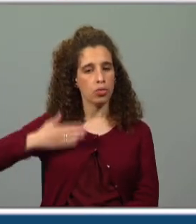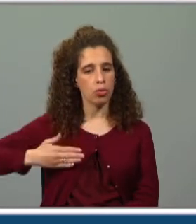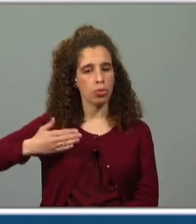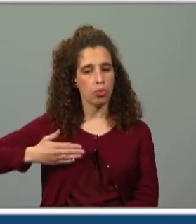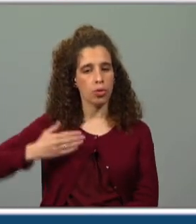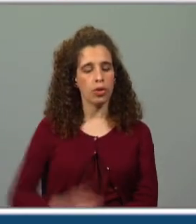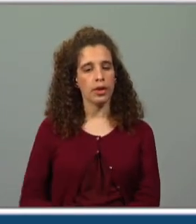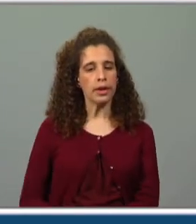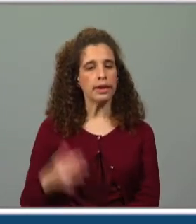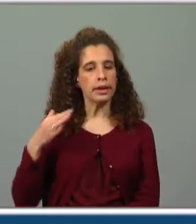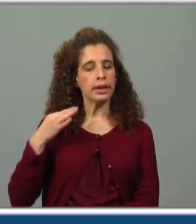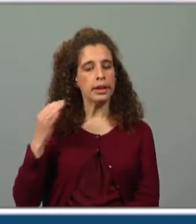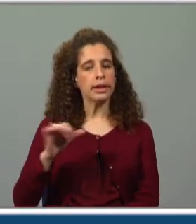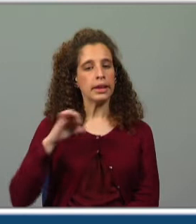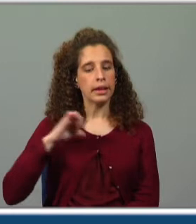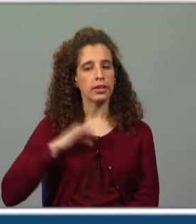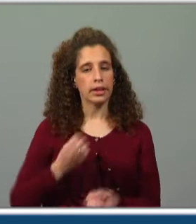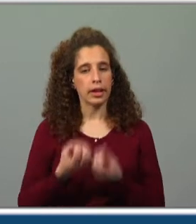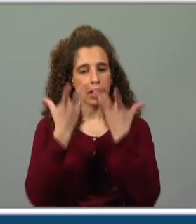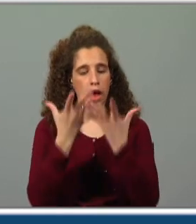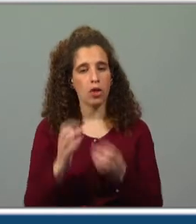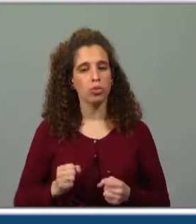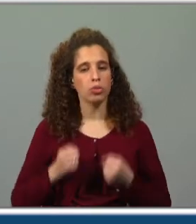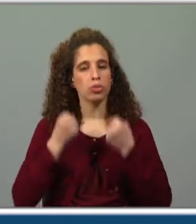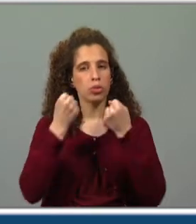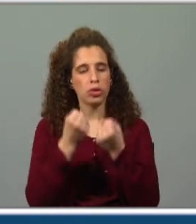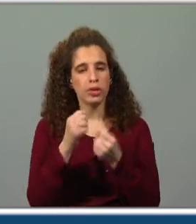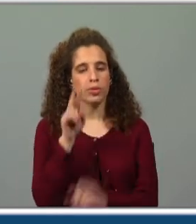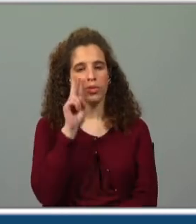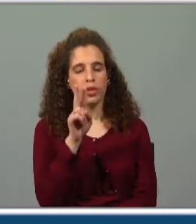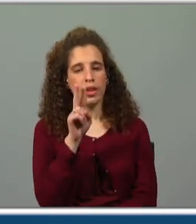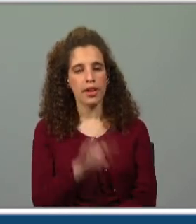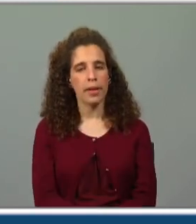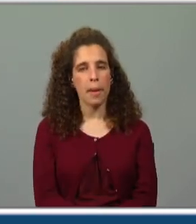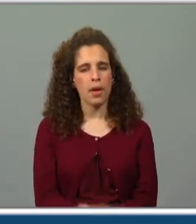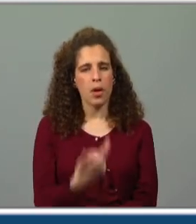castanho claro estão a ver com o seguimos aqui encontrar que já imensos 淺棕色與我們繼續在這裡發現已經巨大的